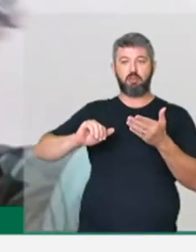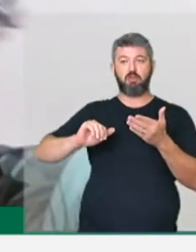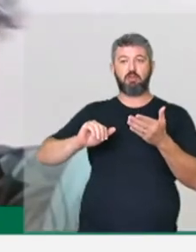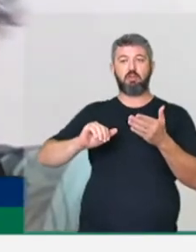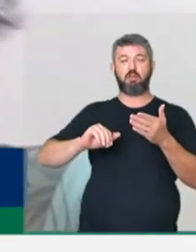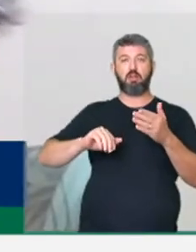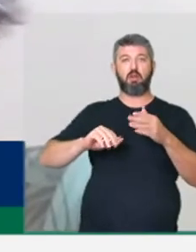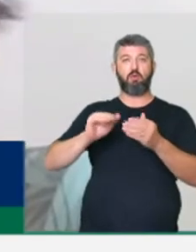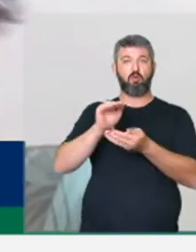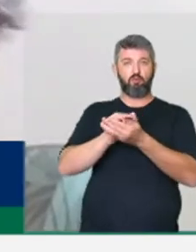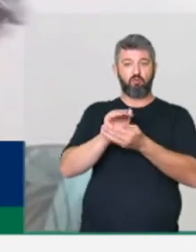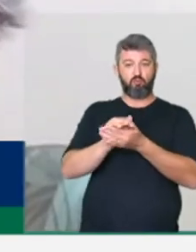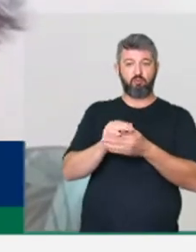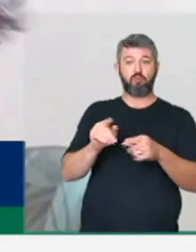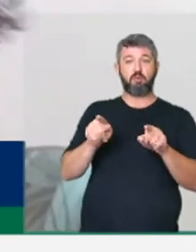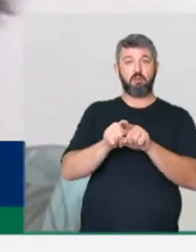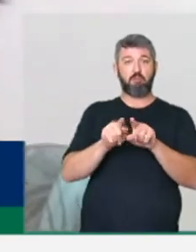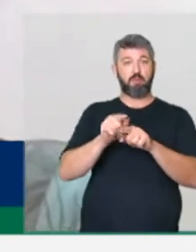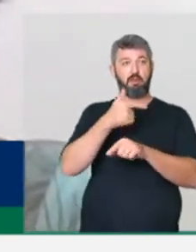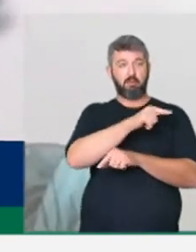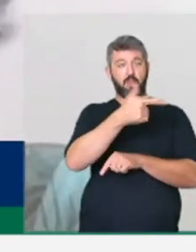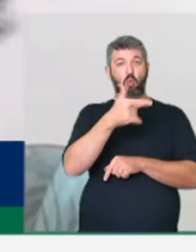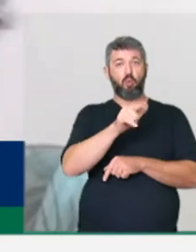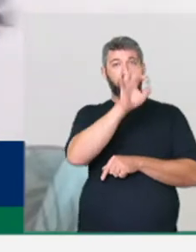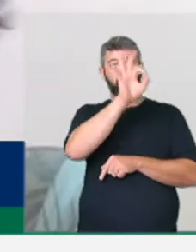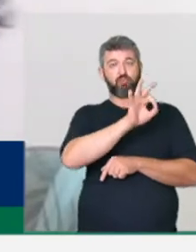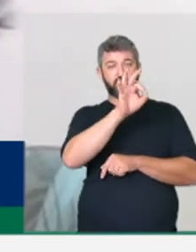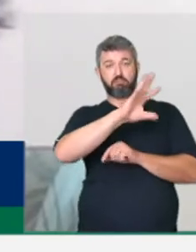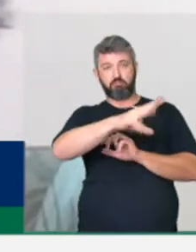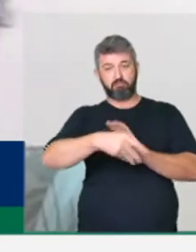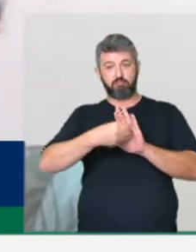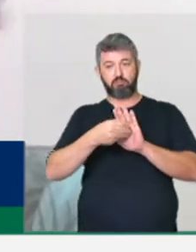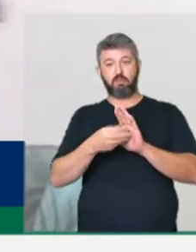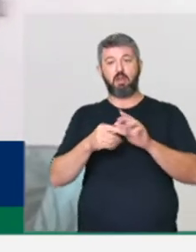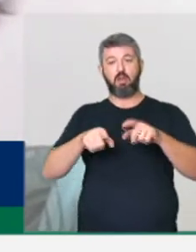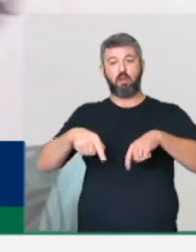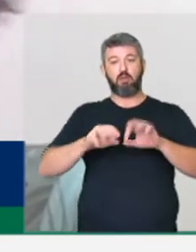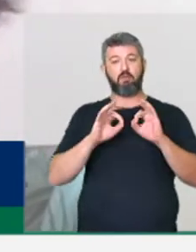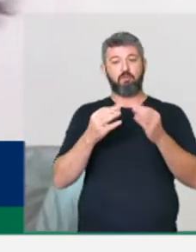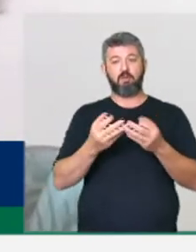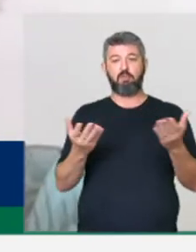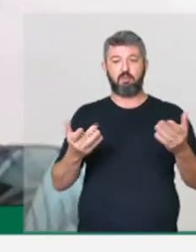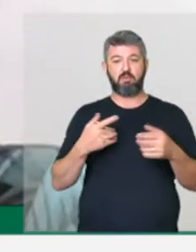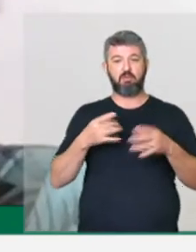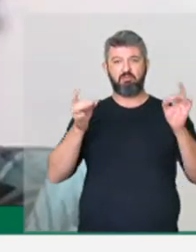NÃO VOTO EI FAVORÁVEL A ESTA MATÉRIA. [PRESIDENTE]: PRA FALAR CONTRA, DEPUTADO HELDER